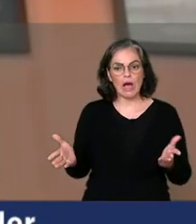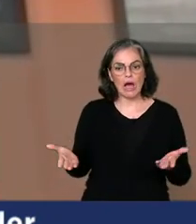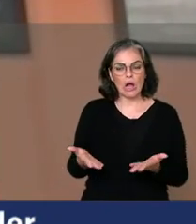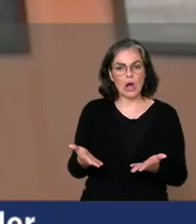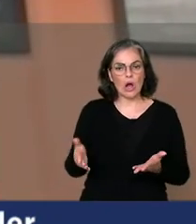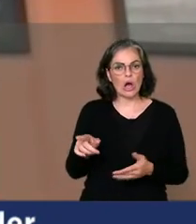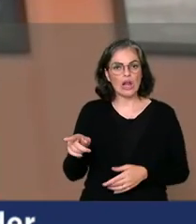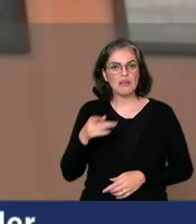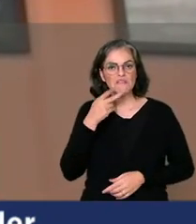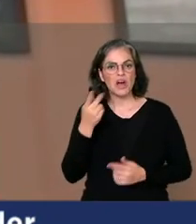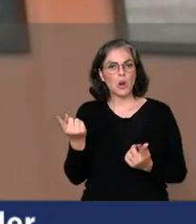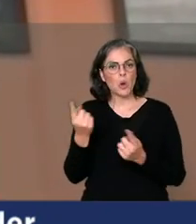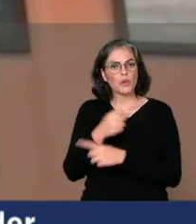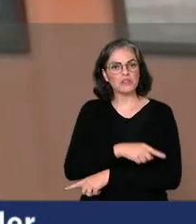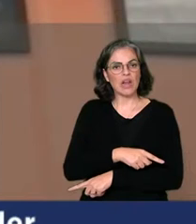ORIENTARAM DESSA FORMA, DIZEM QUE A FONTE DE RECURSOS DO